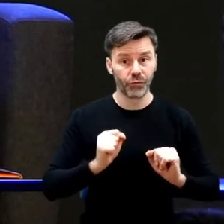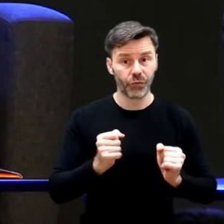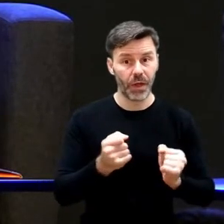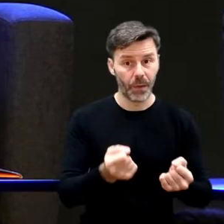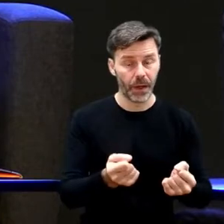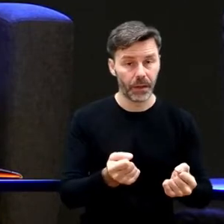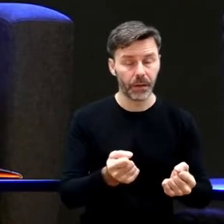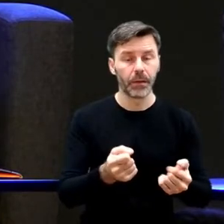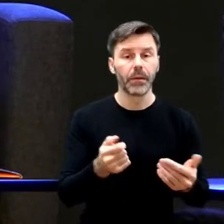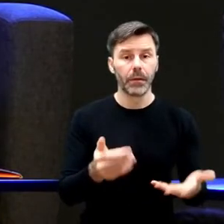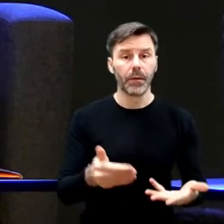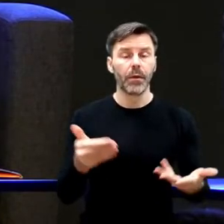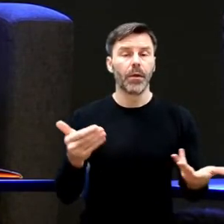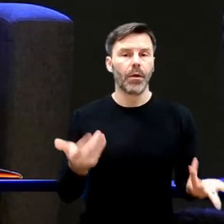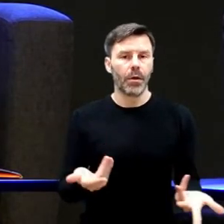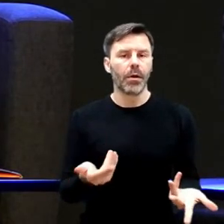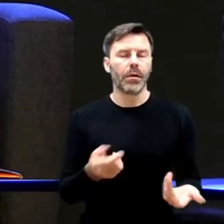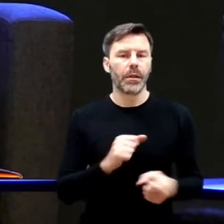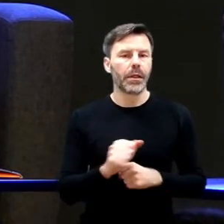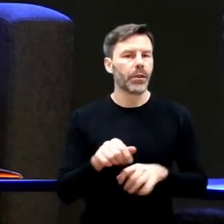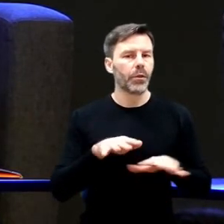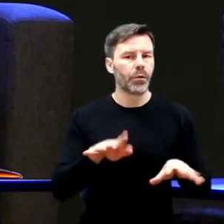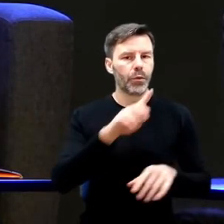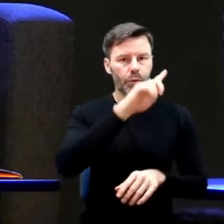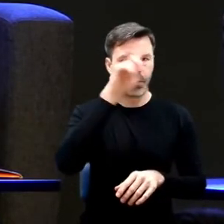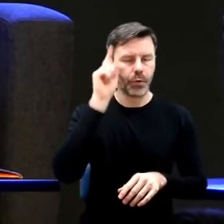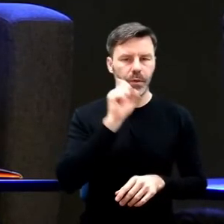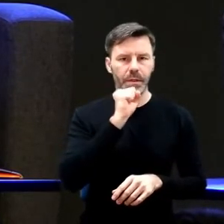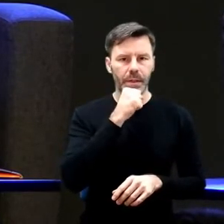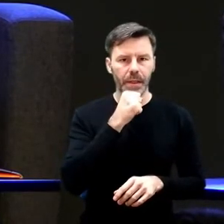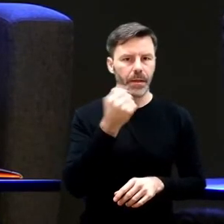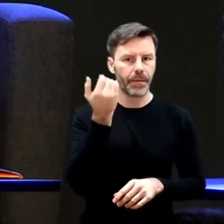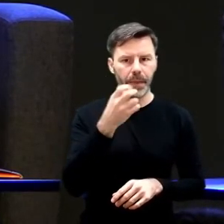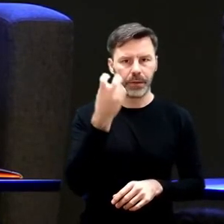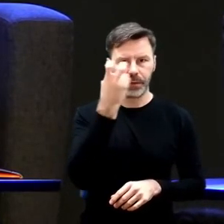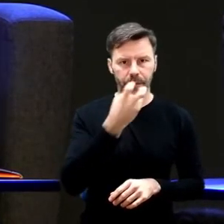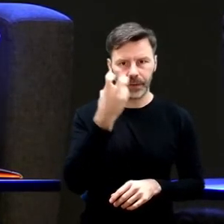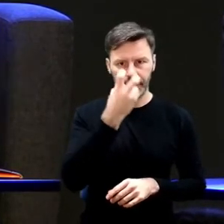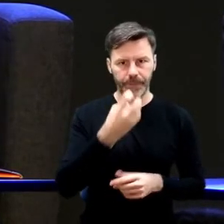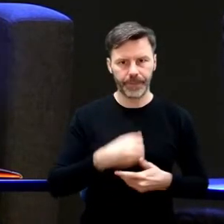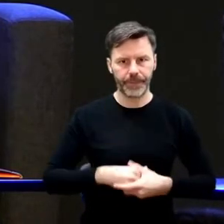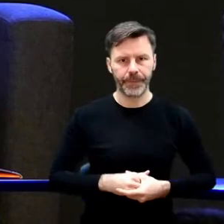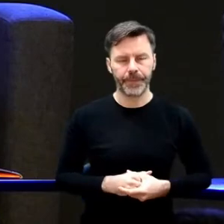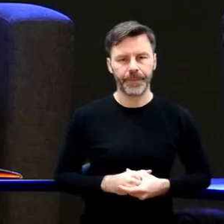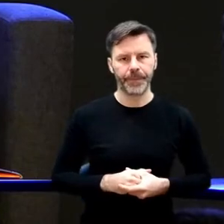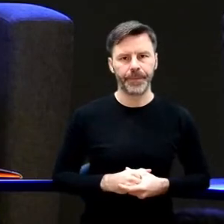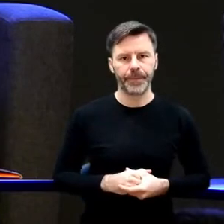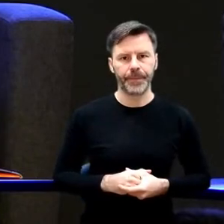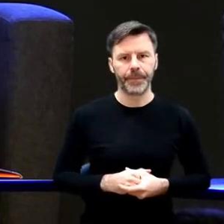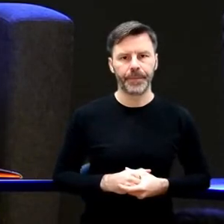senioralne cieszą się dużym zainteresowaniem. Oczywiście te dwa elementy, o których wspomniałam,